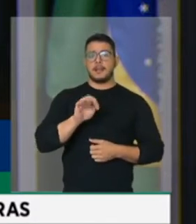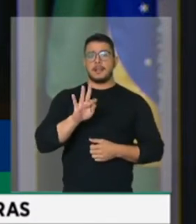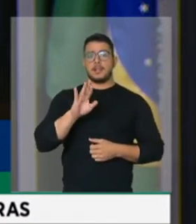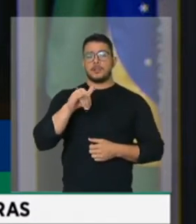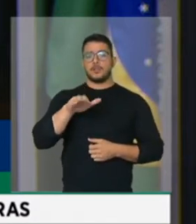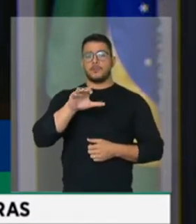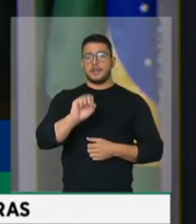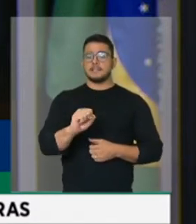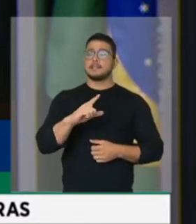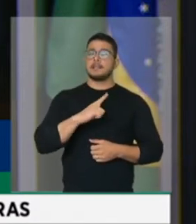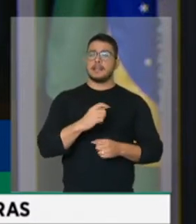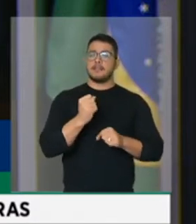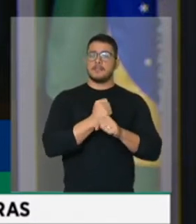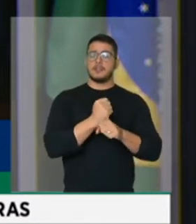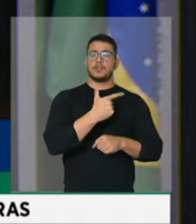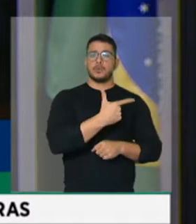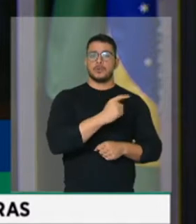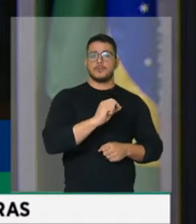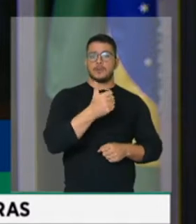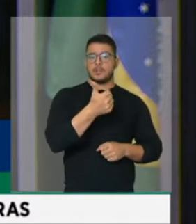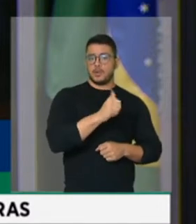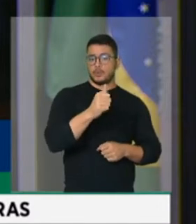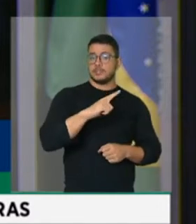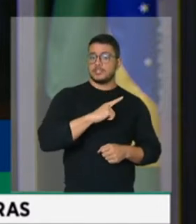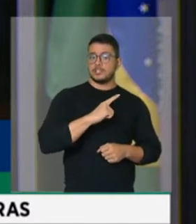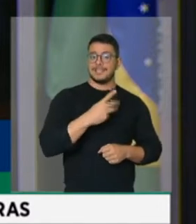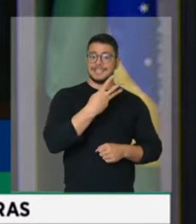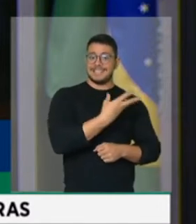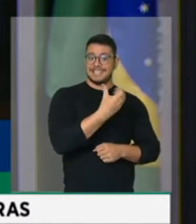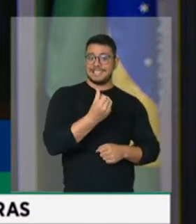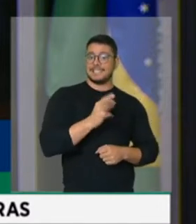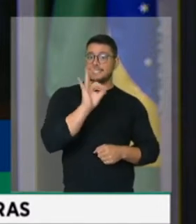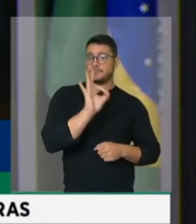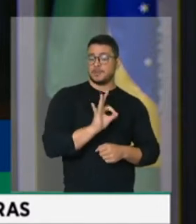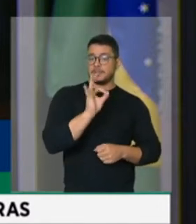CAPACIDADE DE INVESTIMENTO. E QUEM TIVER DÚVIDA DE QUE ESSE É UM CAMINHO CORRETO, SÓ É ANALISAR A SÉRIE HISTÓRICA